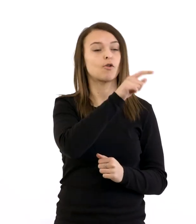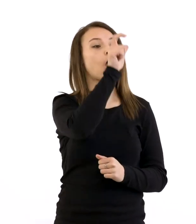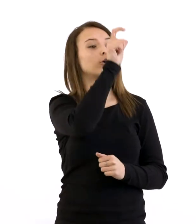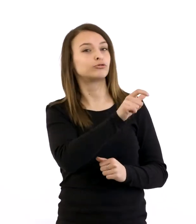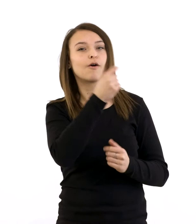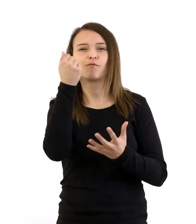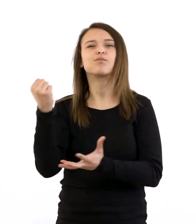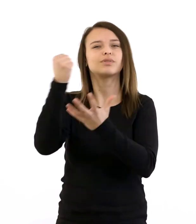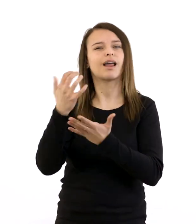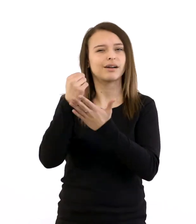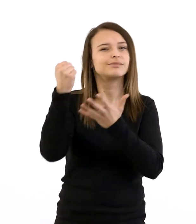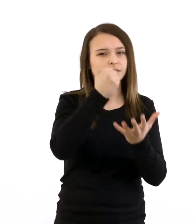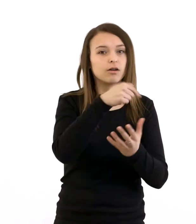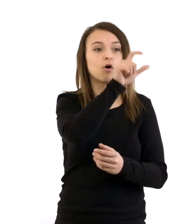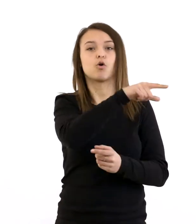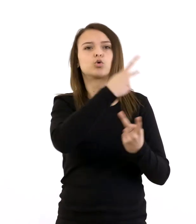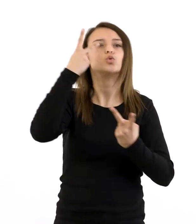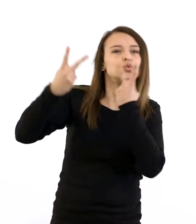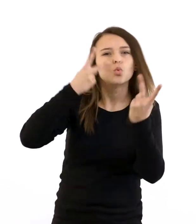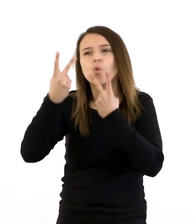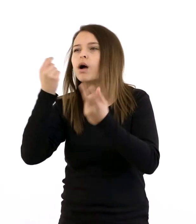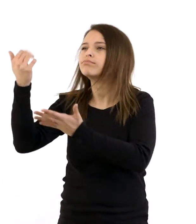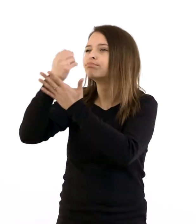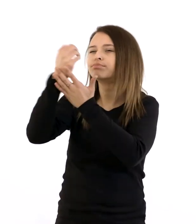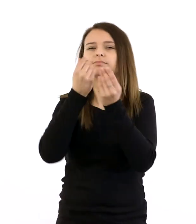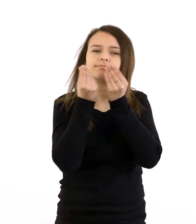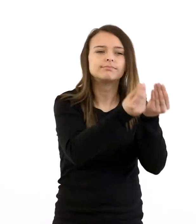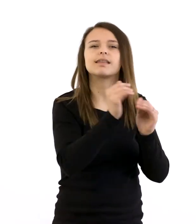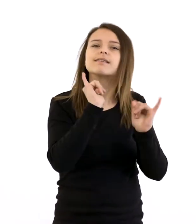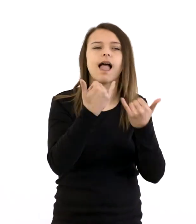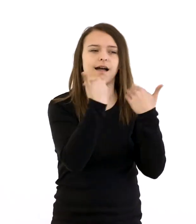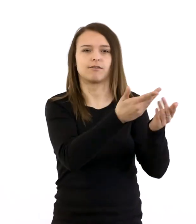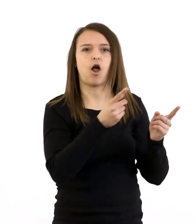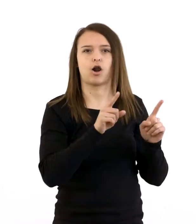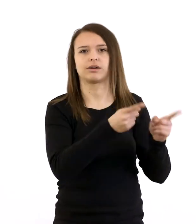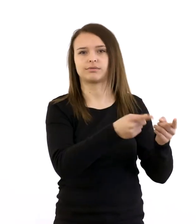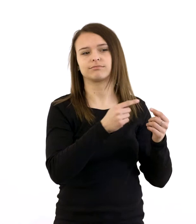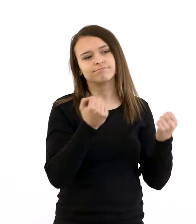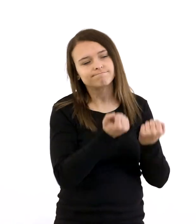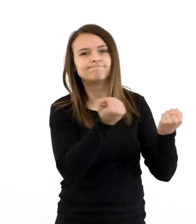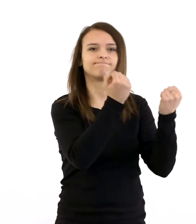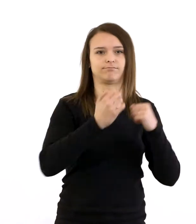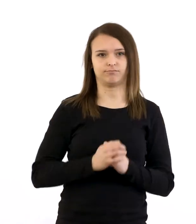Taką osobą jest fundraiser - osoba, która szuka funduszy na działania organizacji.